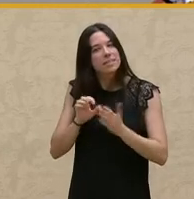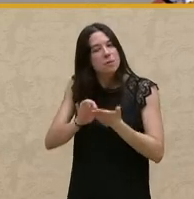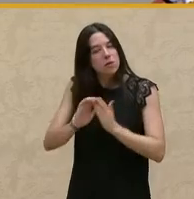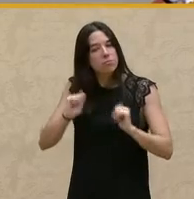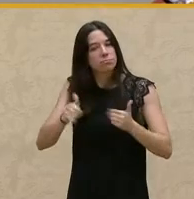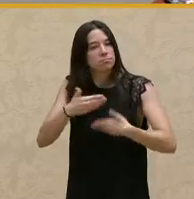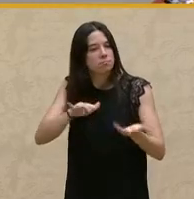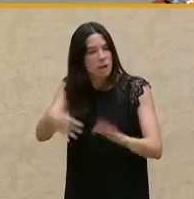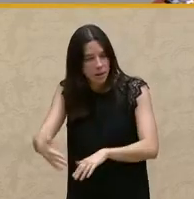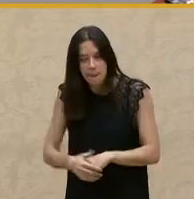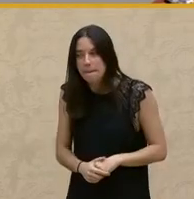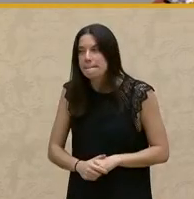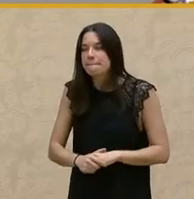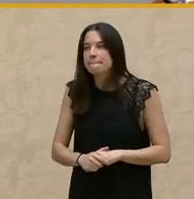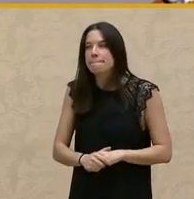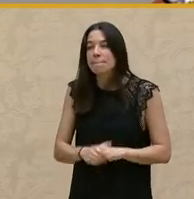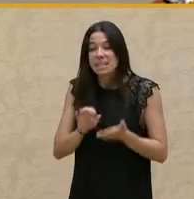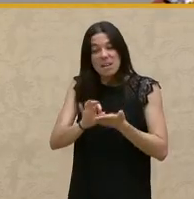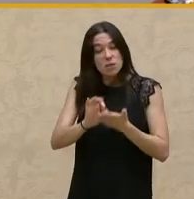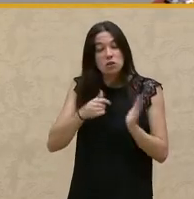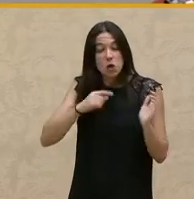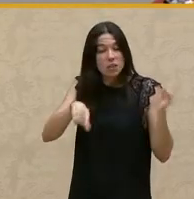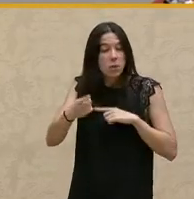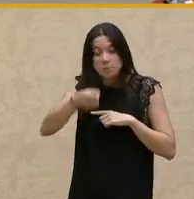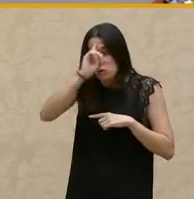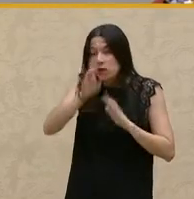de los cuales, después, no he podido saber su continuidad,